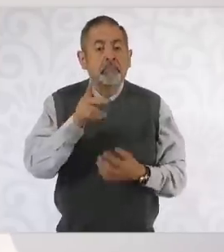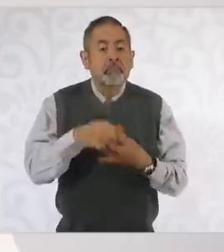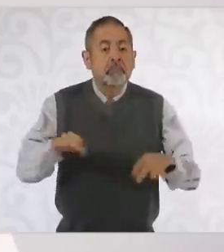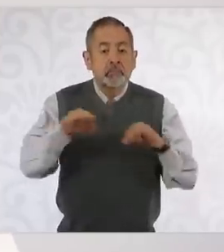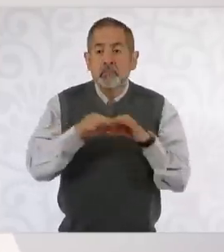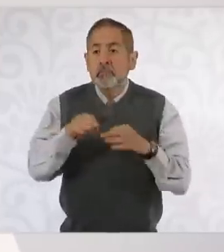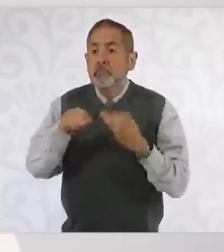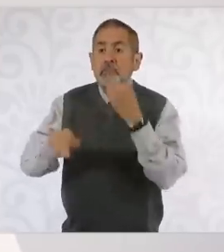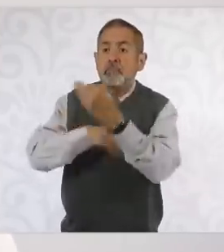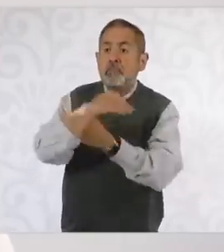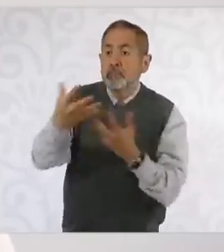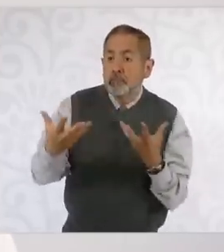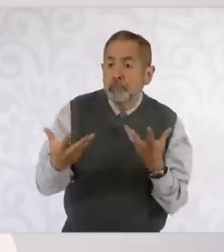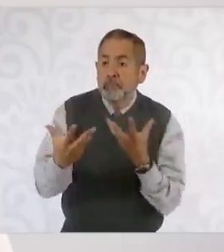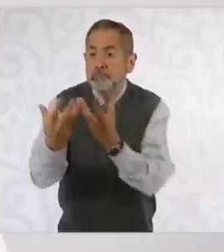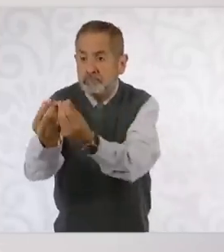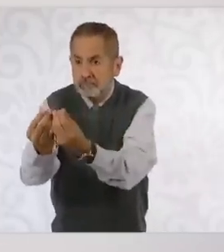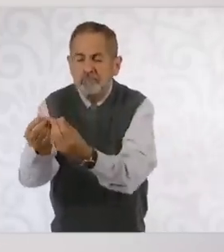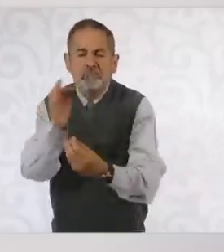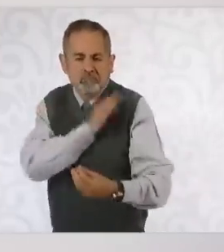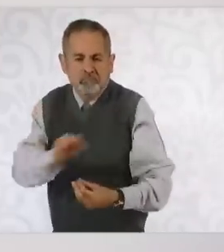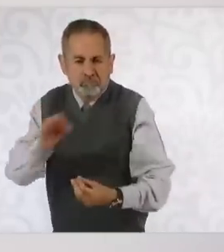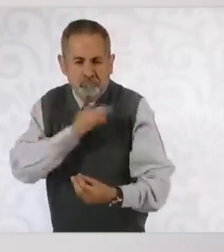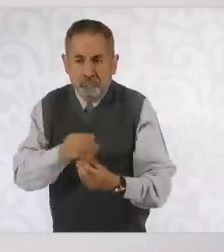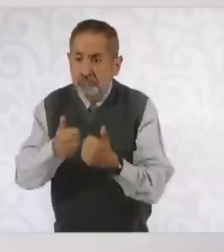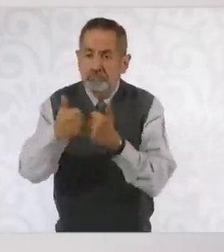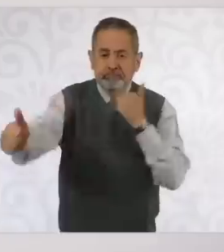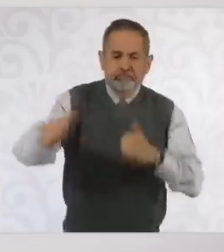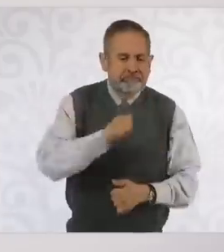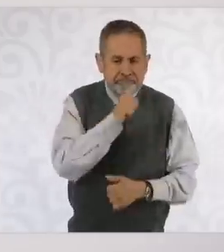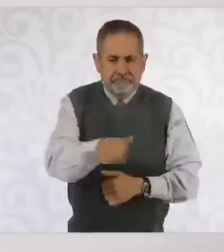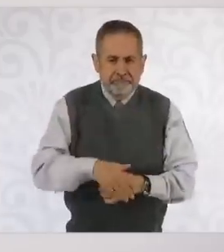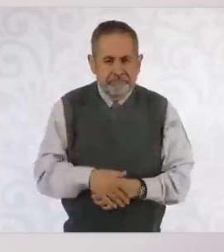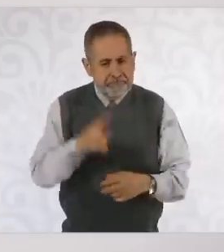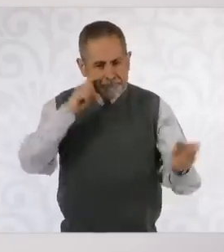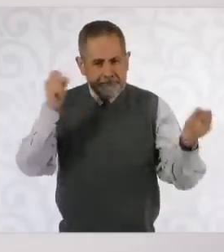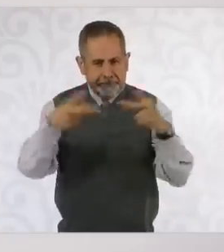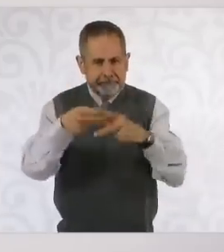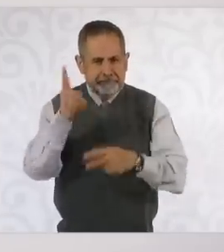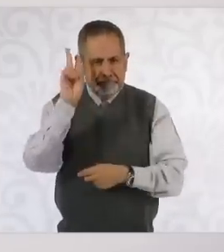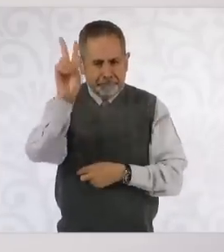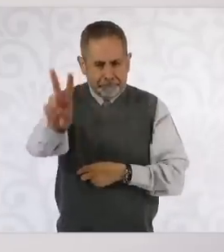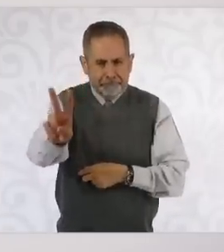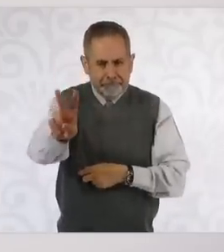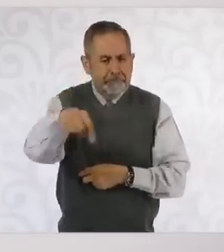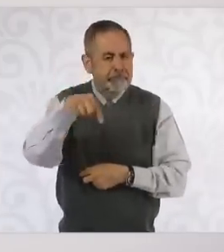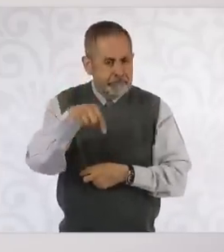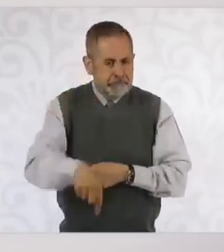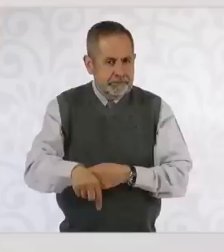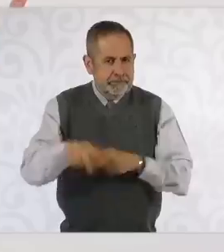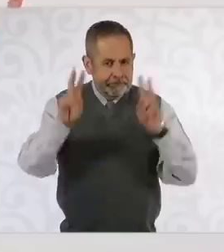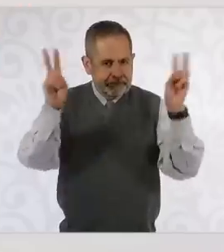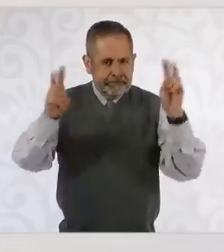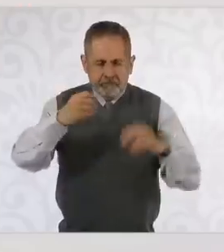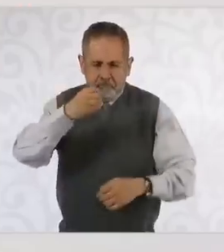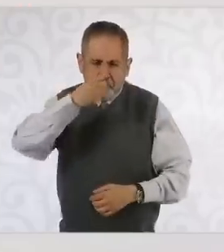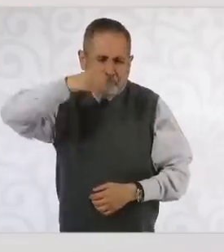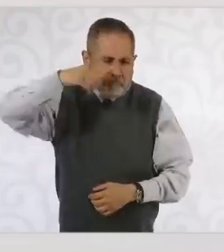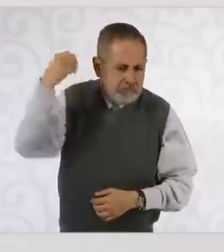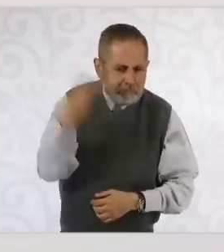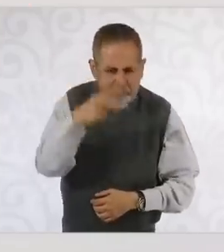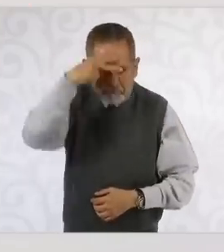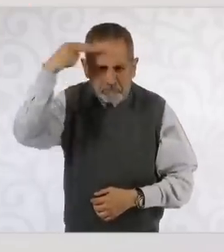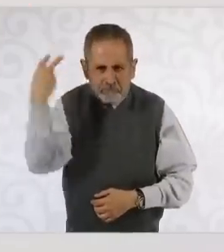todo sin el pueblo nada nos vemos aquí el próximo viernes en esta nuestra Suave patria la socama